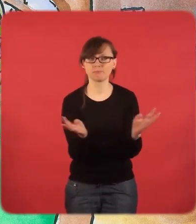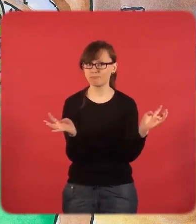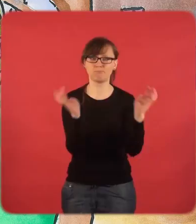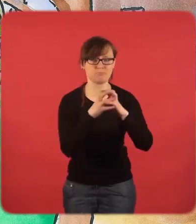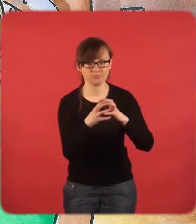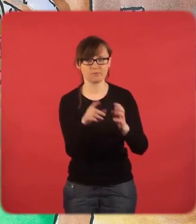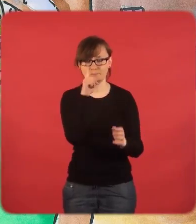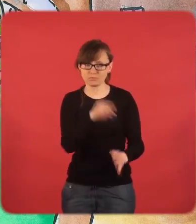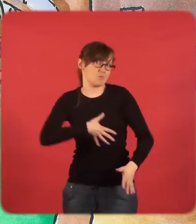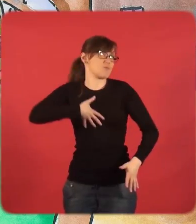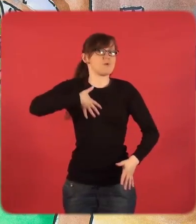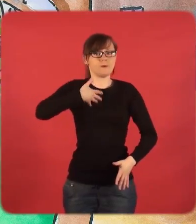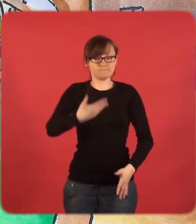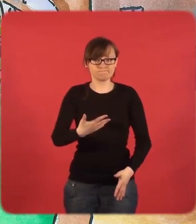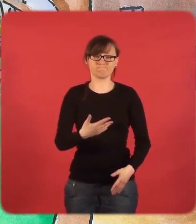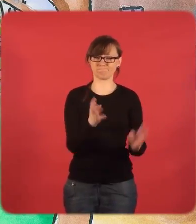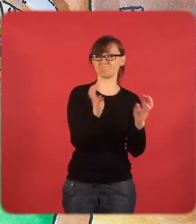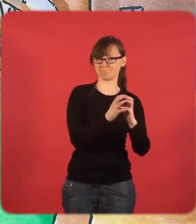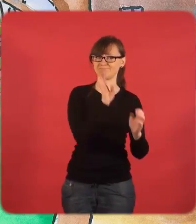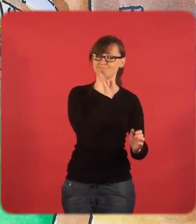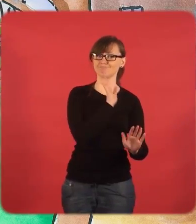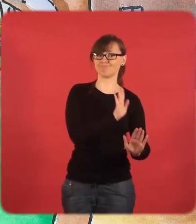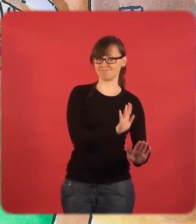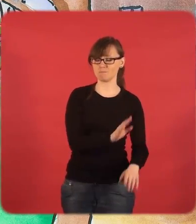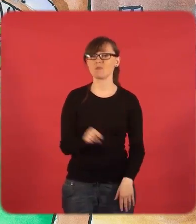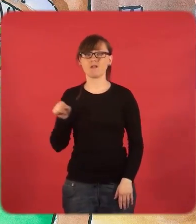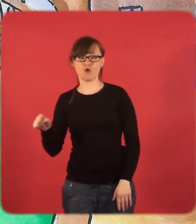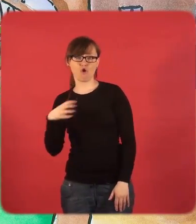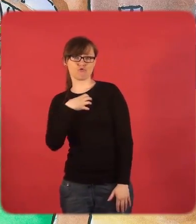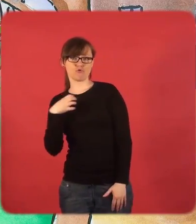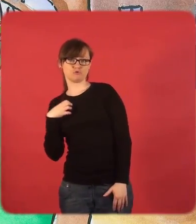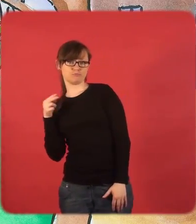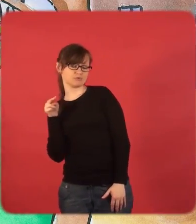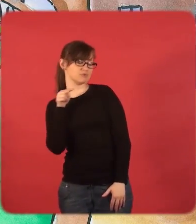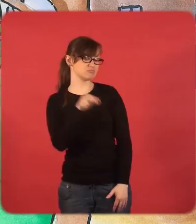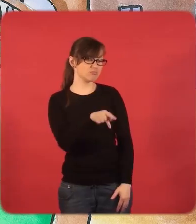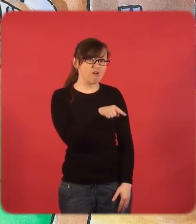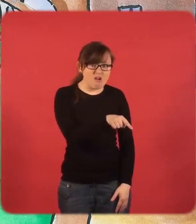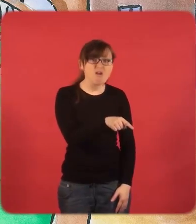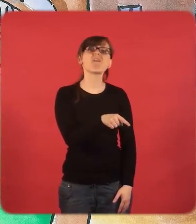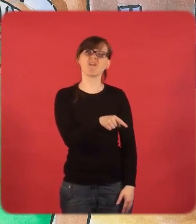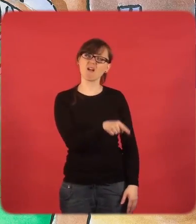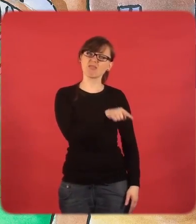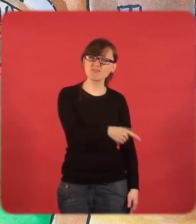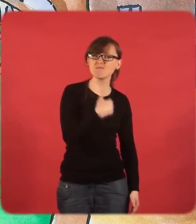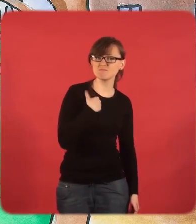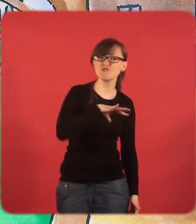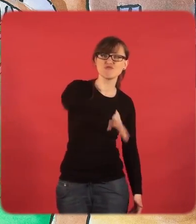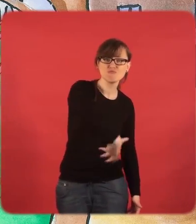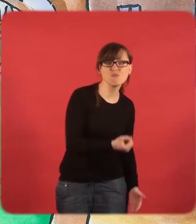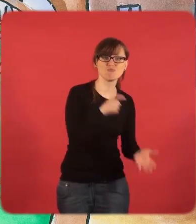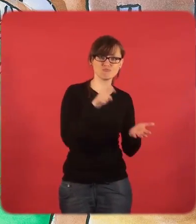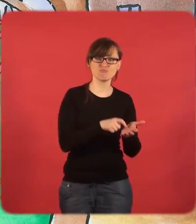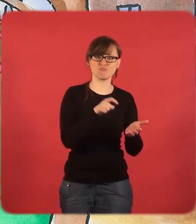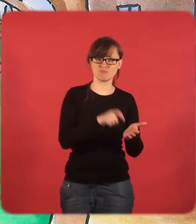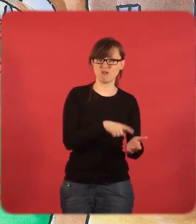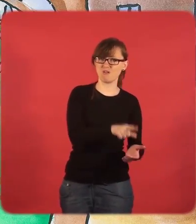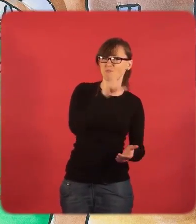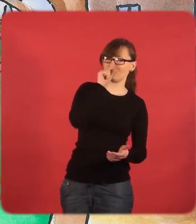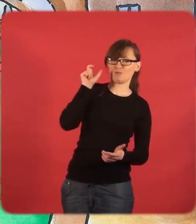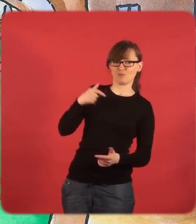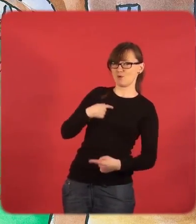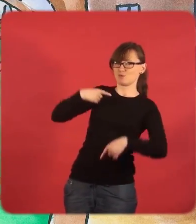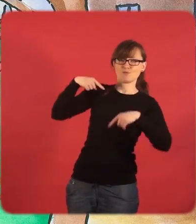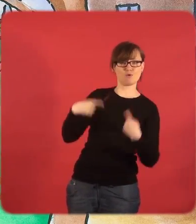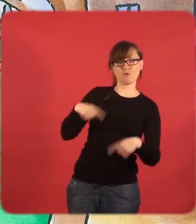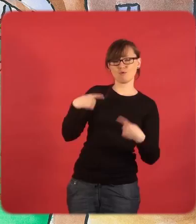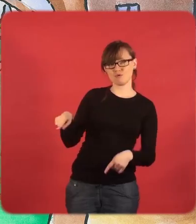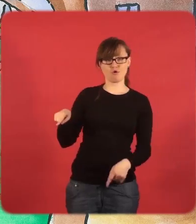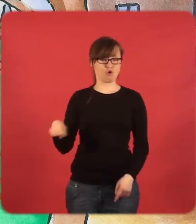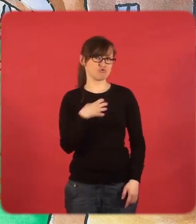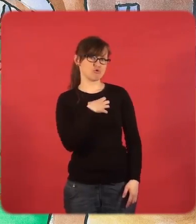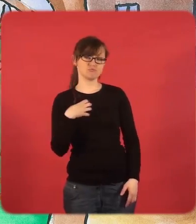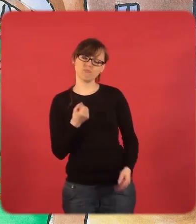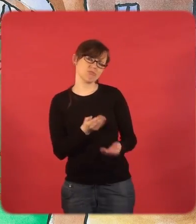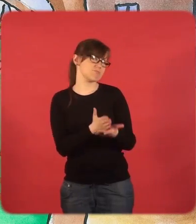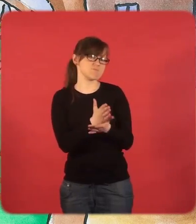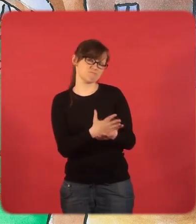Później wpadł w sidła zastawione na łasice. Gospodarz myślał, że to Pinokio wykradał mu kury i bardzo się zdenerwował.